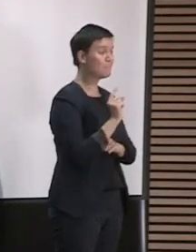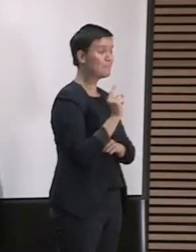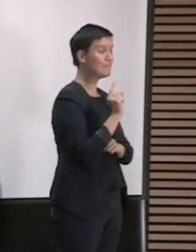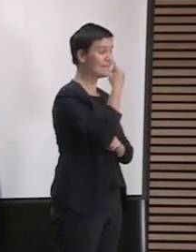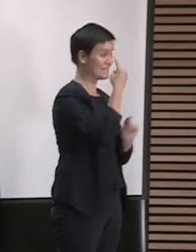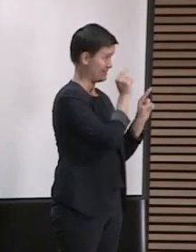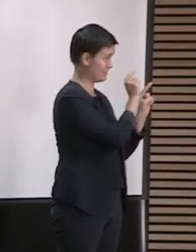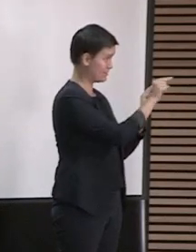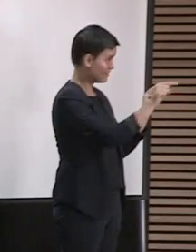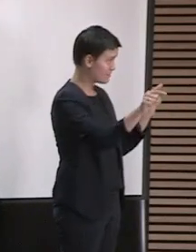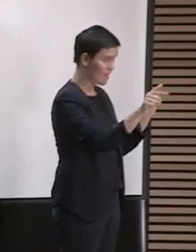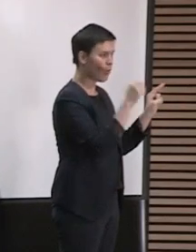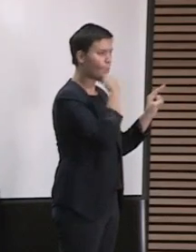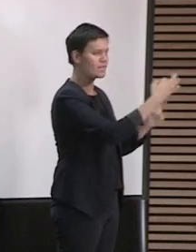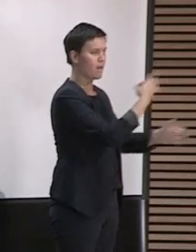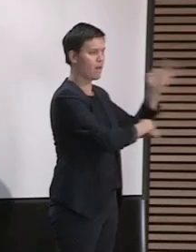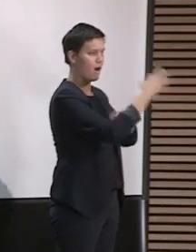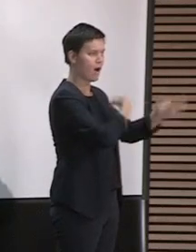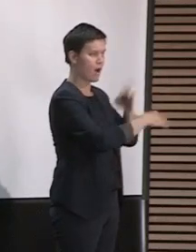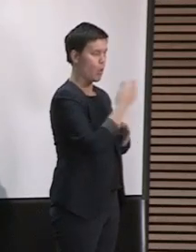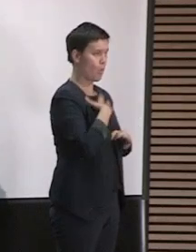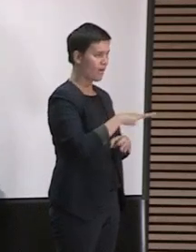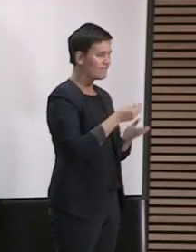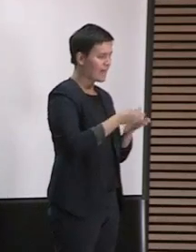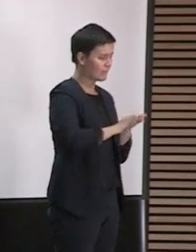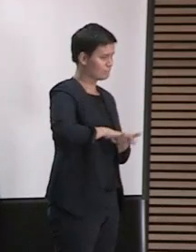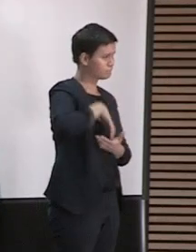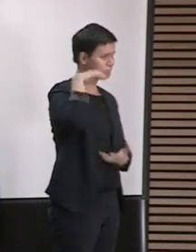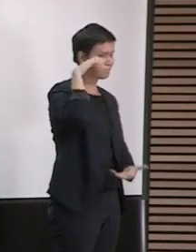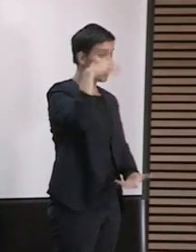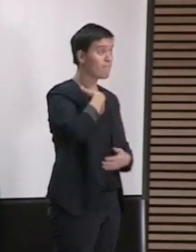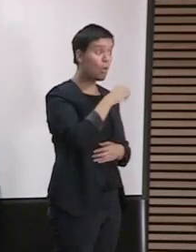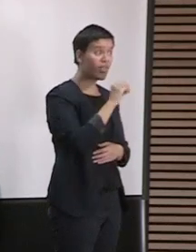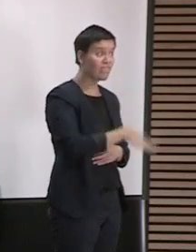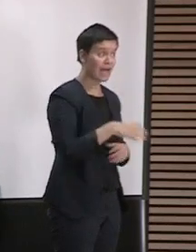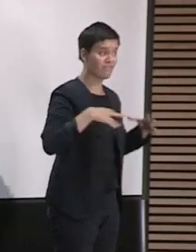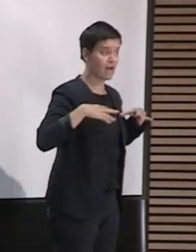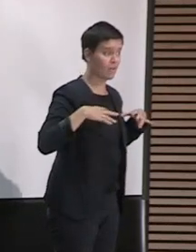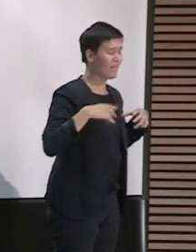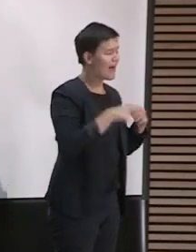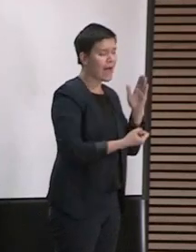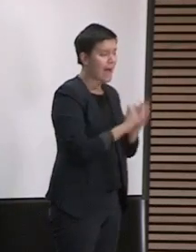ingoa ingoa, engari ki te mahi koe, he pai ake? RAIWHARAU Kaore au. Engari he mea ohorere i nga wa katoa o te